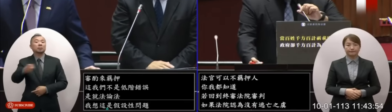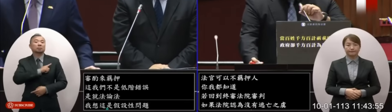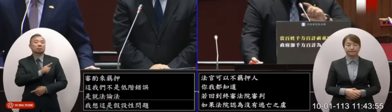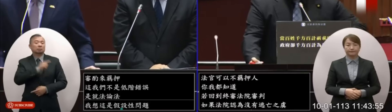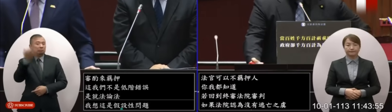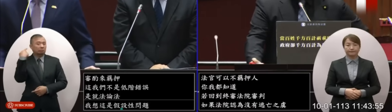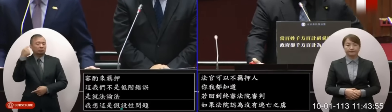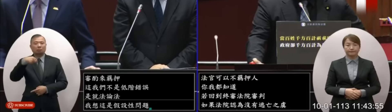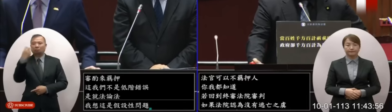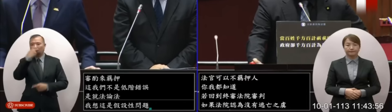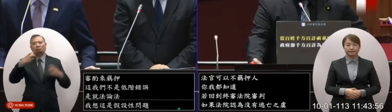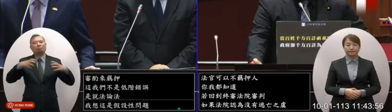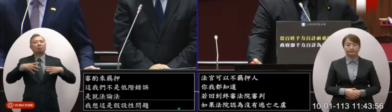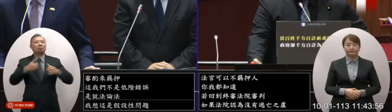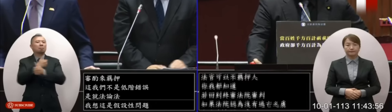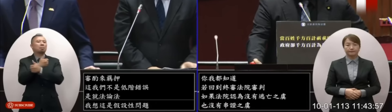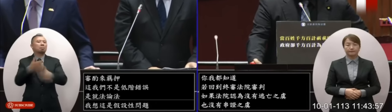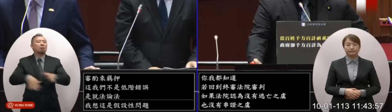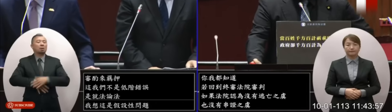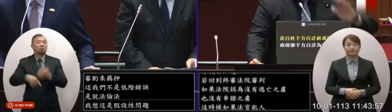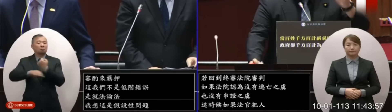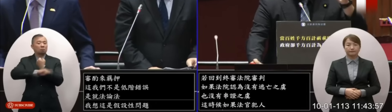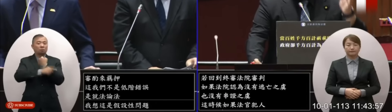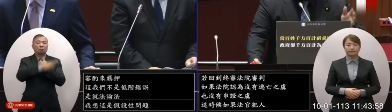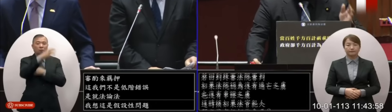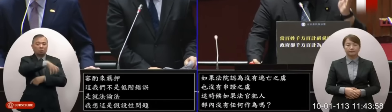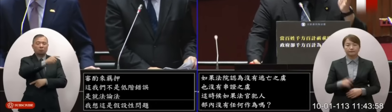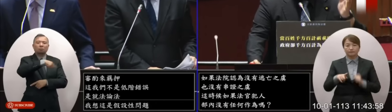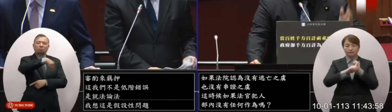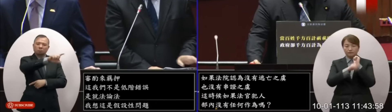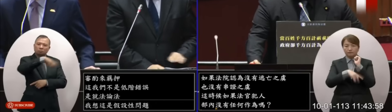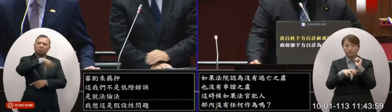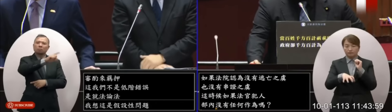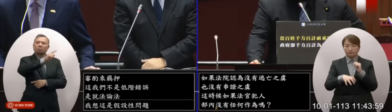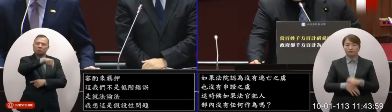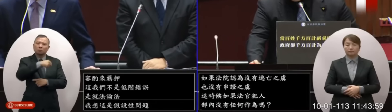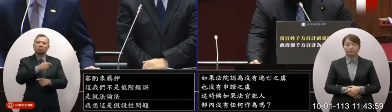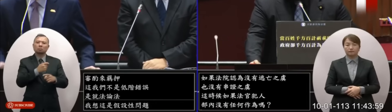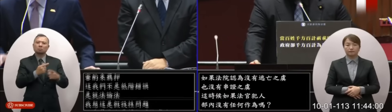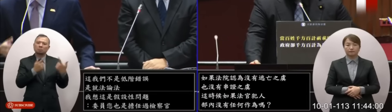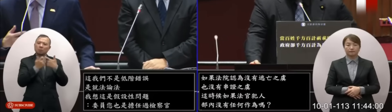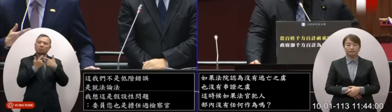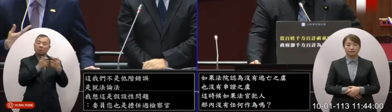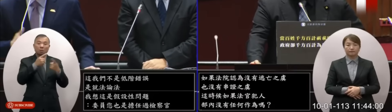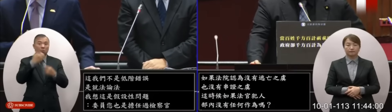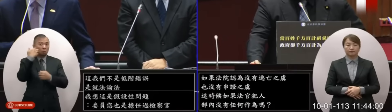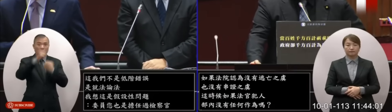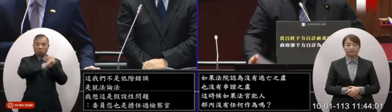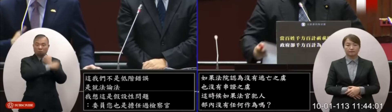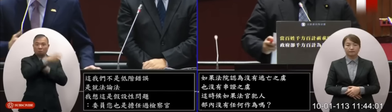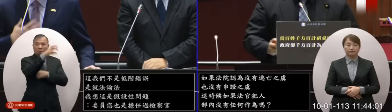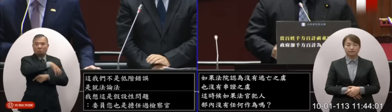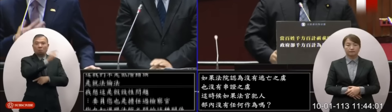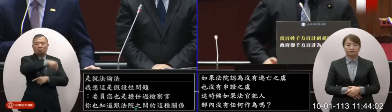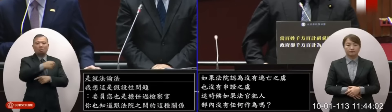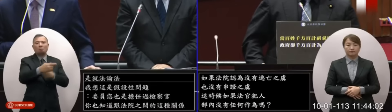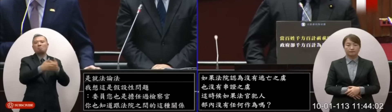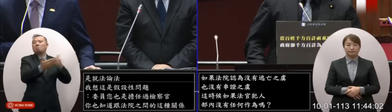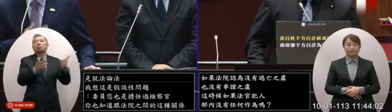您也知道跟法院之間這種關係 不是 法院真的真的不押 檢察官也沒有辦法 但是我認為了啊